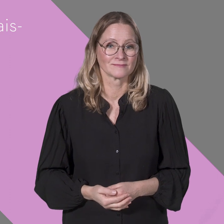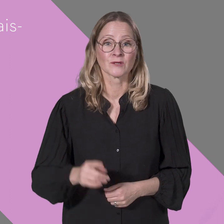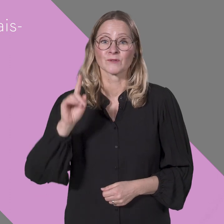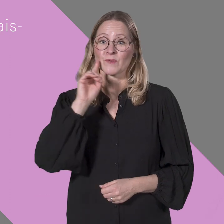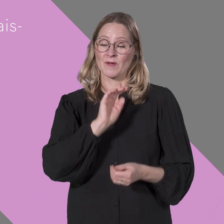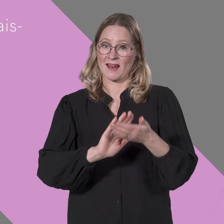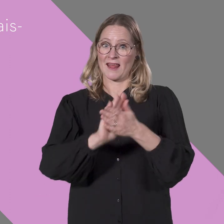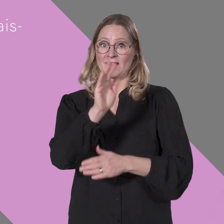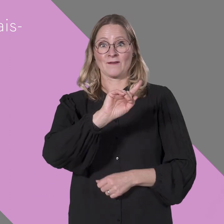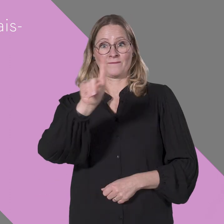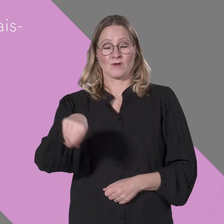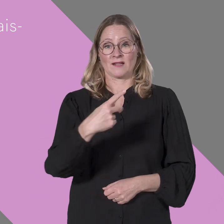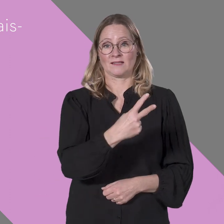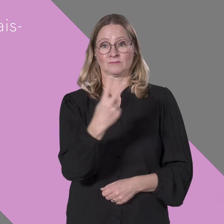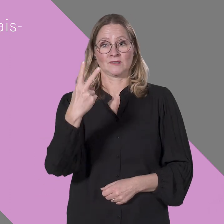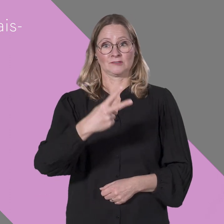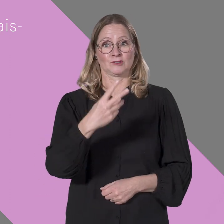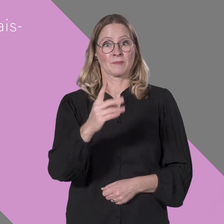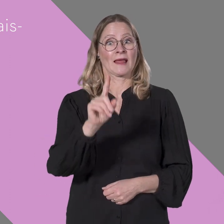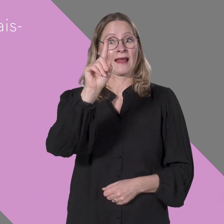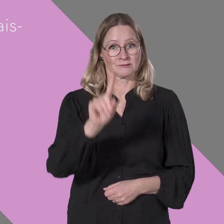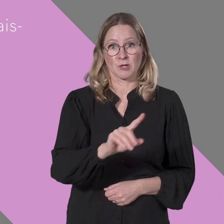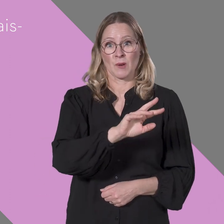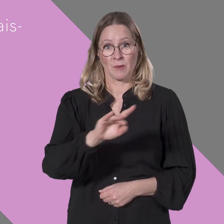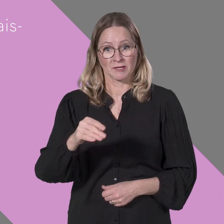Kuurojen lehden vuoden 2023 ensimmäisessä numerossa kerrotaan -